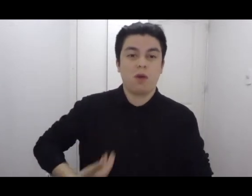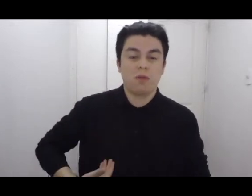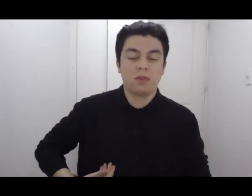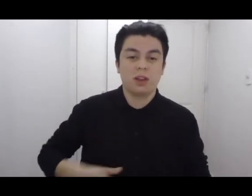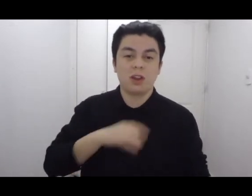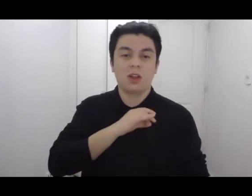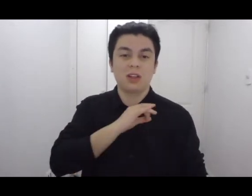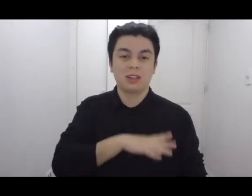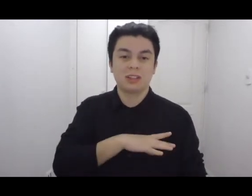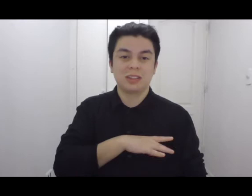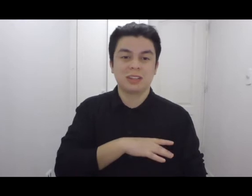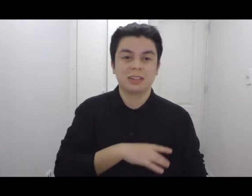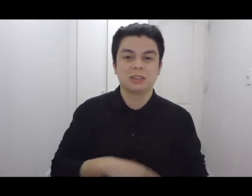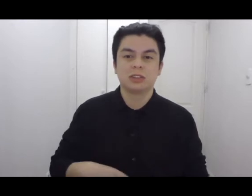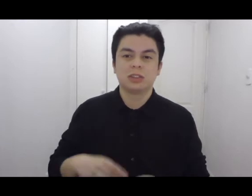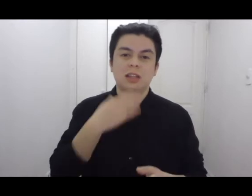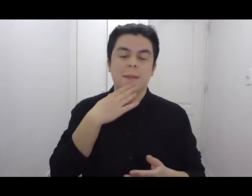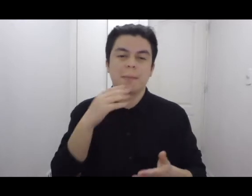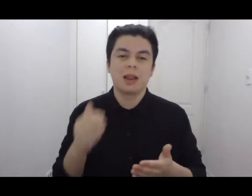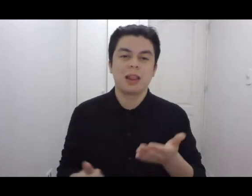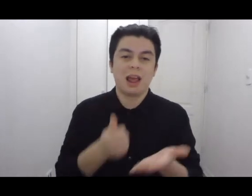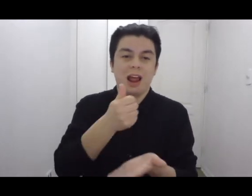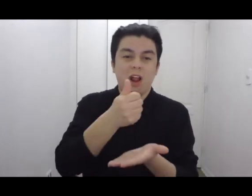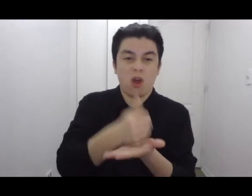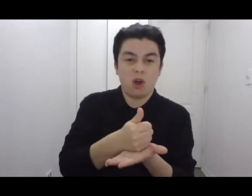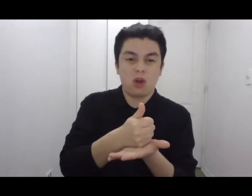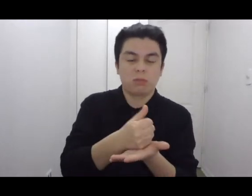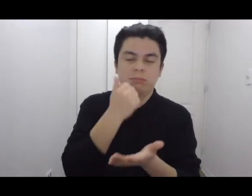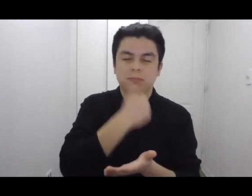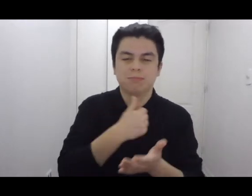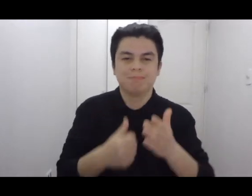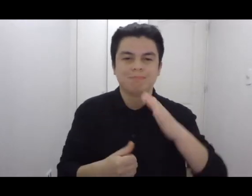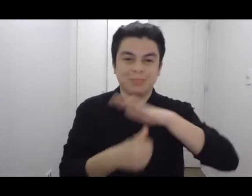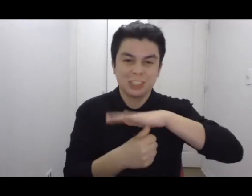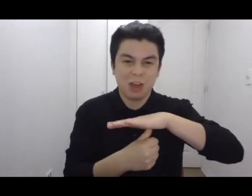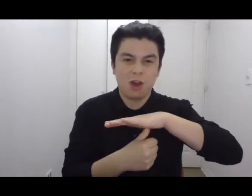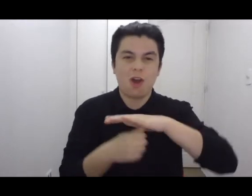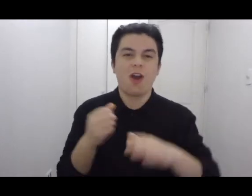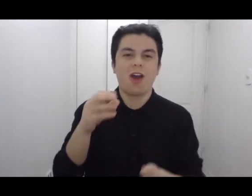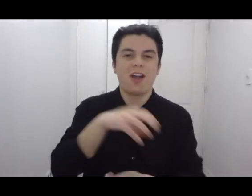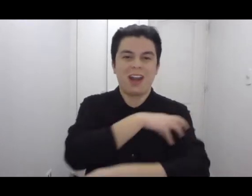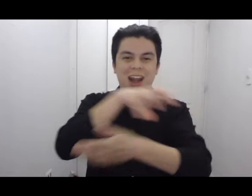chile y del consejo regional metropolitano el ultimo Capítulo?-el último capítulo-